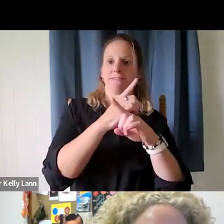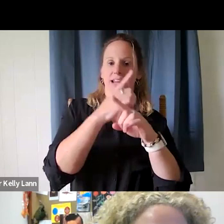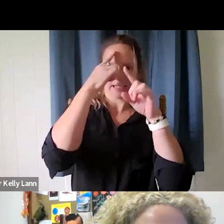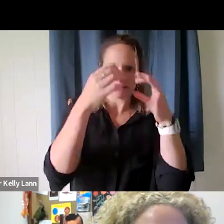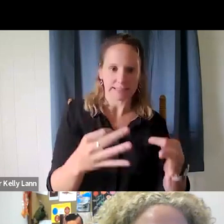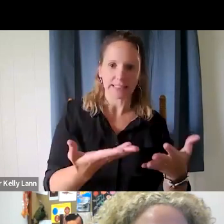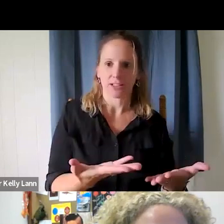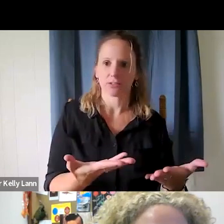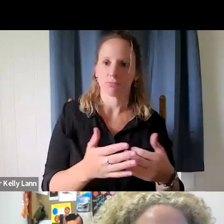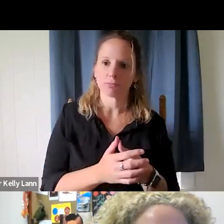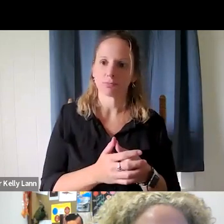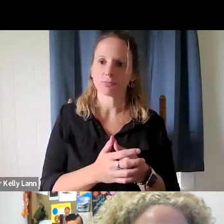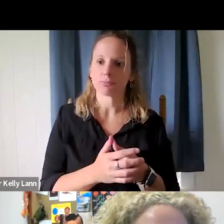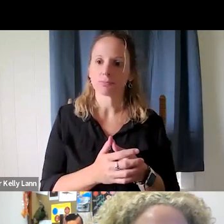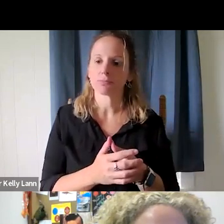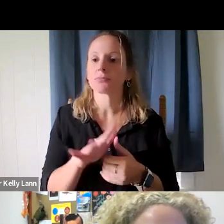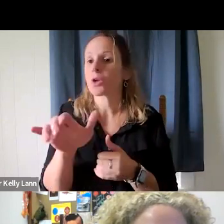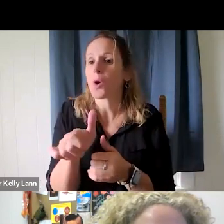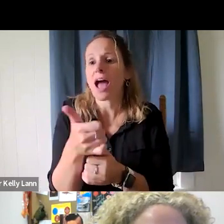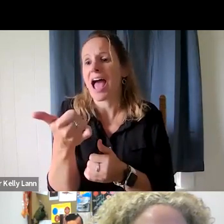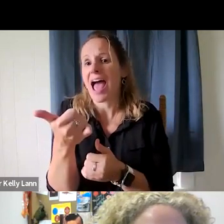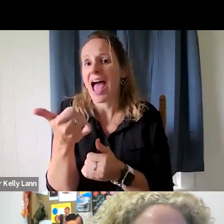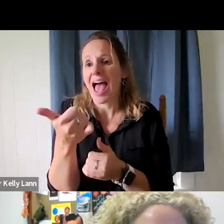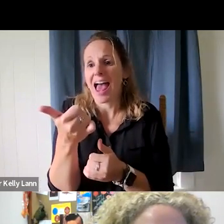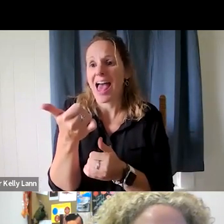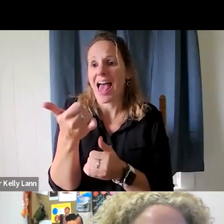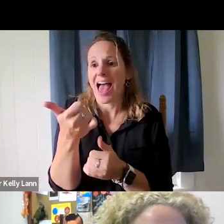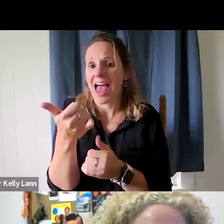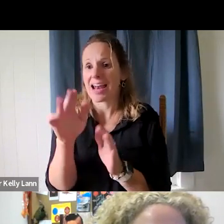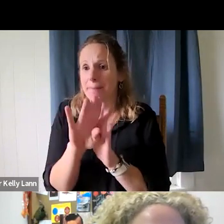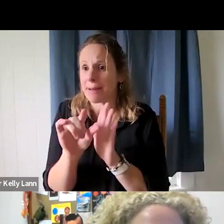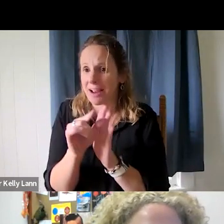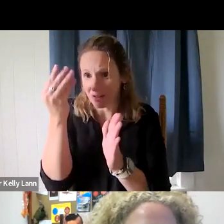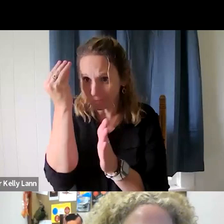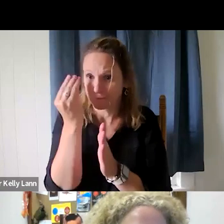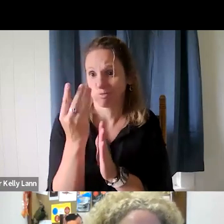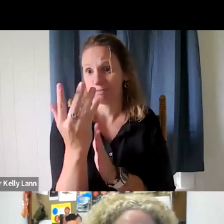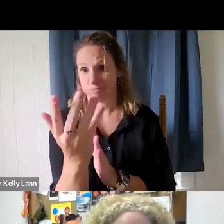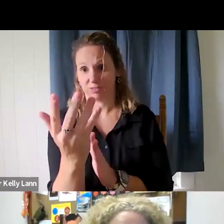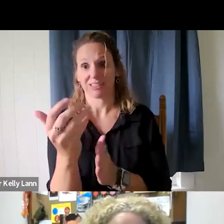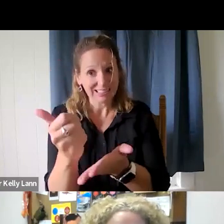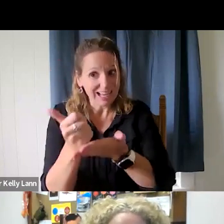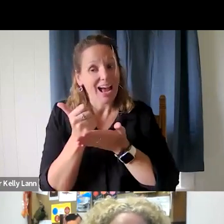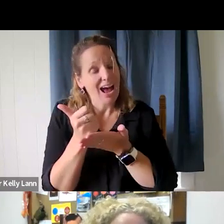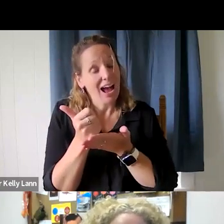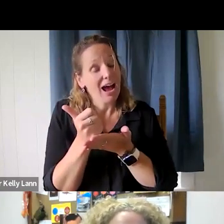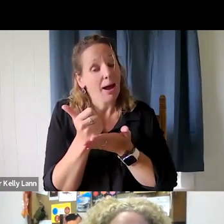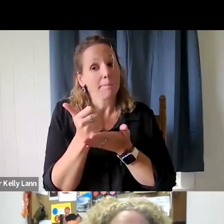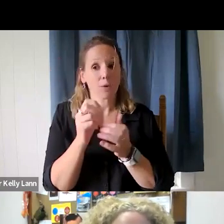Sí, quiero decir que cualquier información que ustedes puedan darnos sobre cualquier cosa también ayuda a nuestro caso.